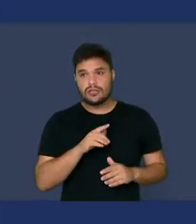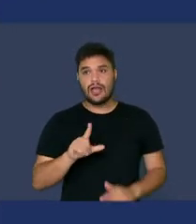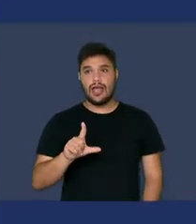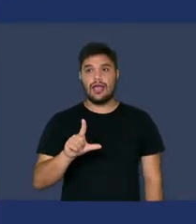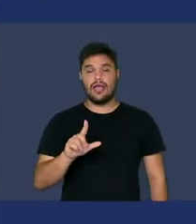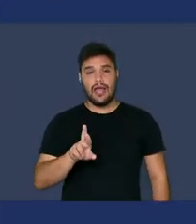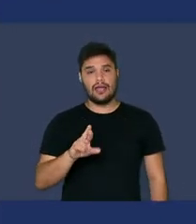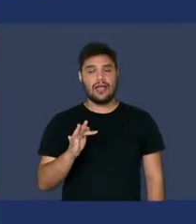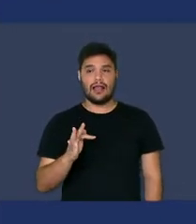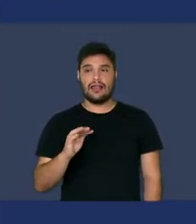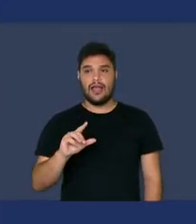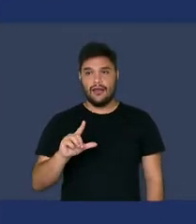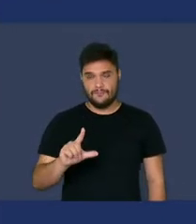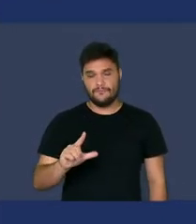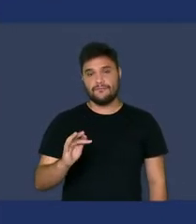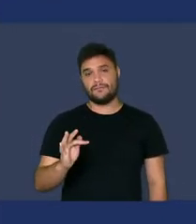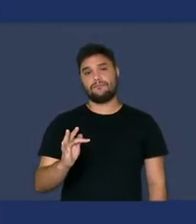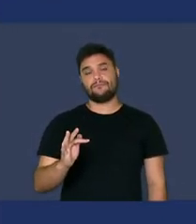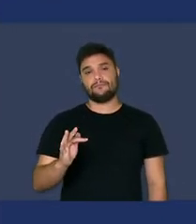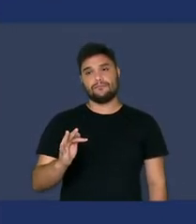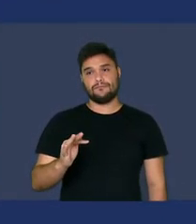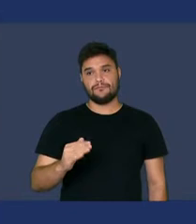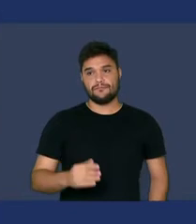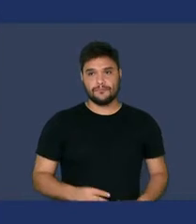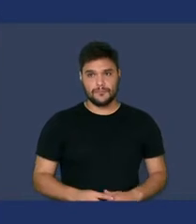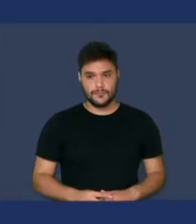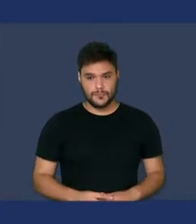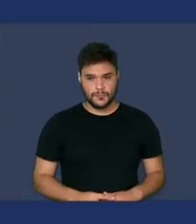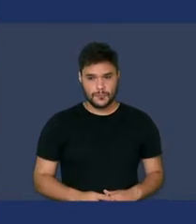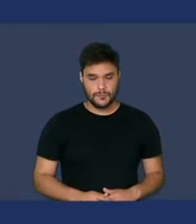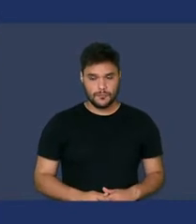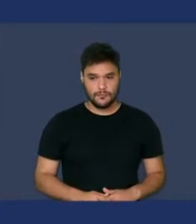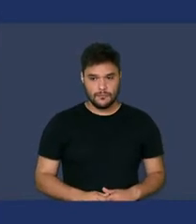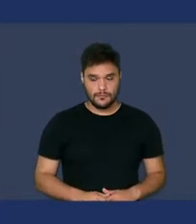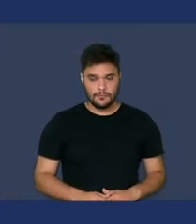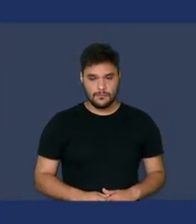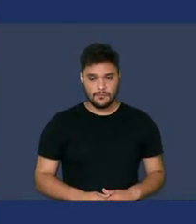DE TODOS. NÃO AO TEXTO PARA SALVARMOS A PARTE DA L RF.